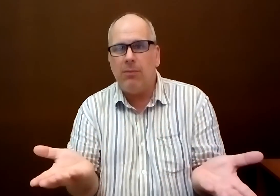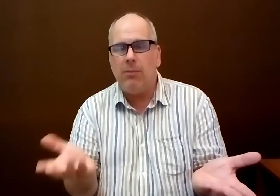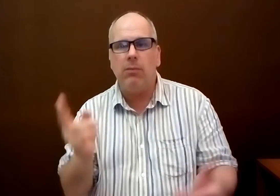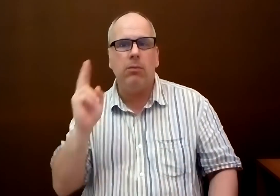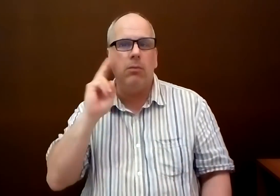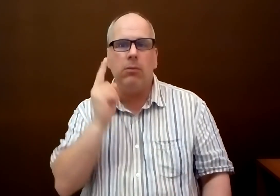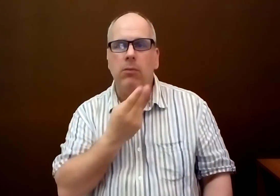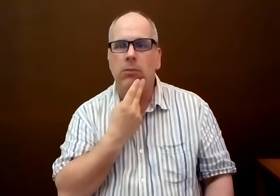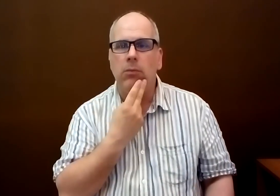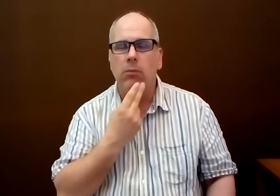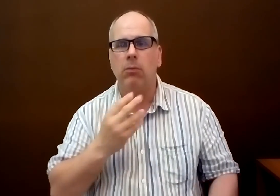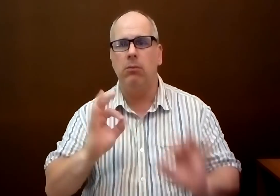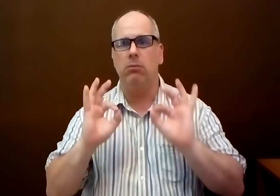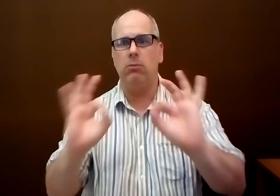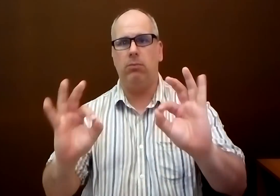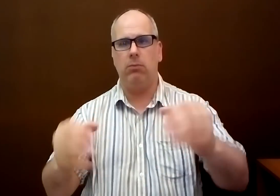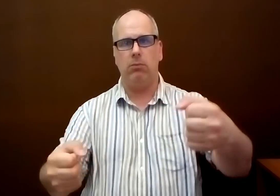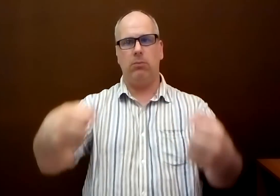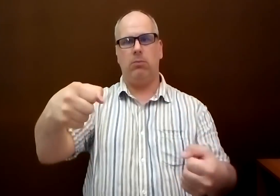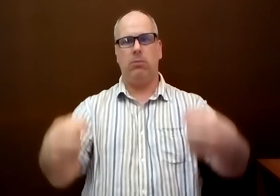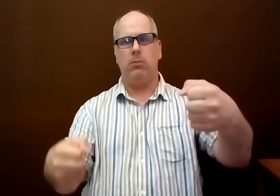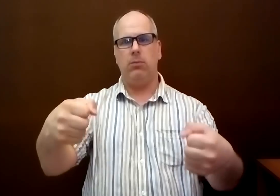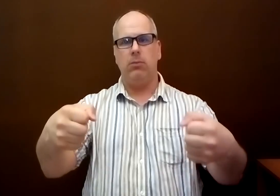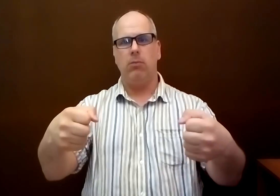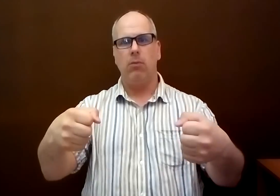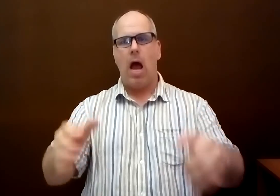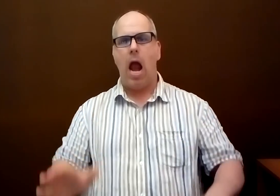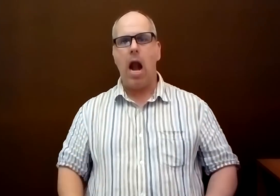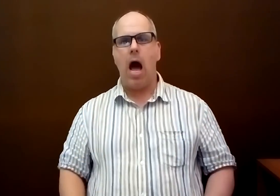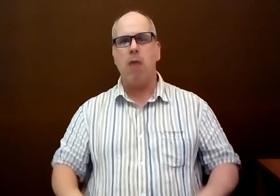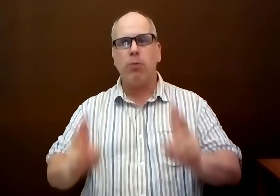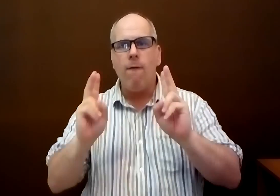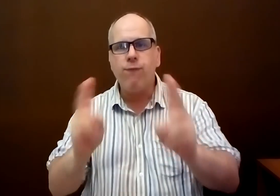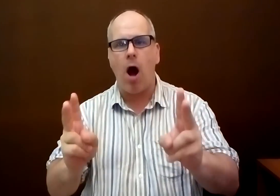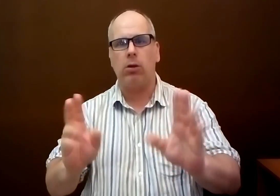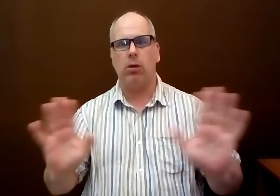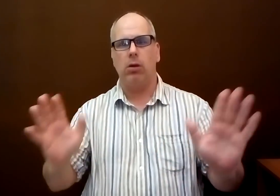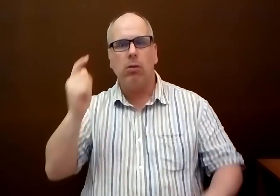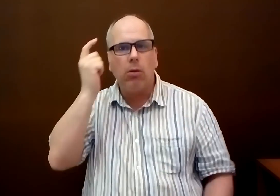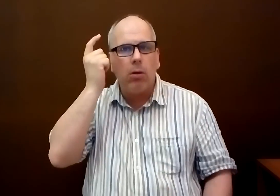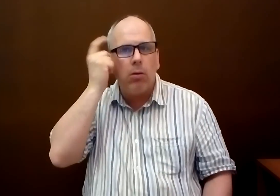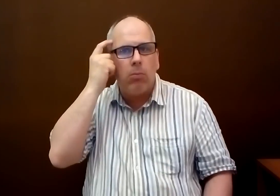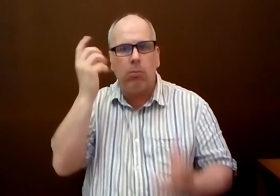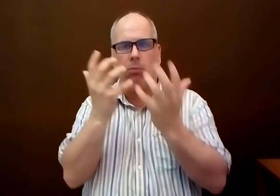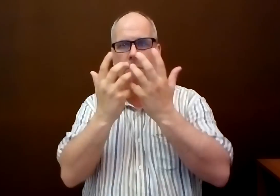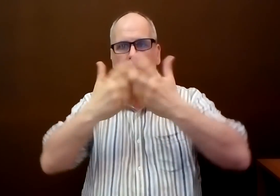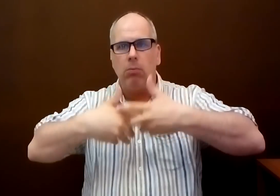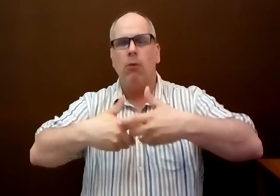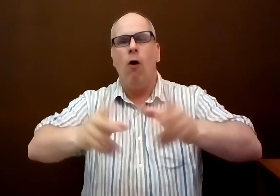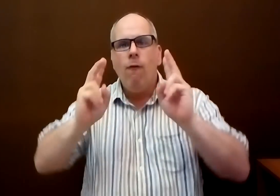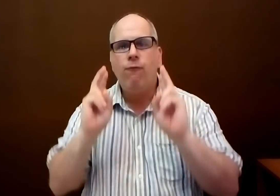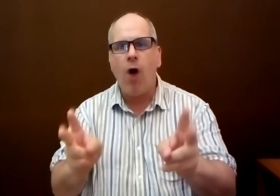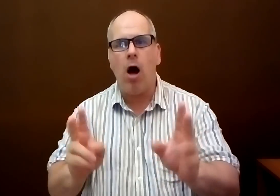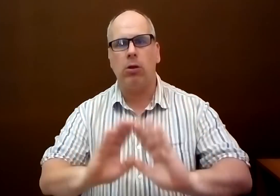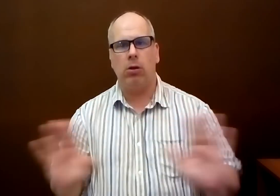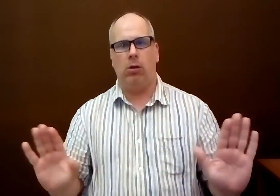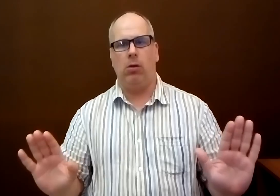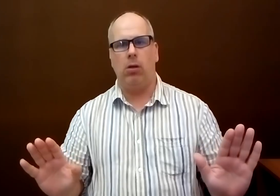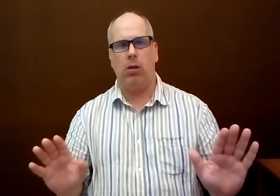siket, nagyothalló gépkocsivezetőjével, hisz neki mindene megvan.